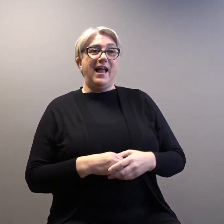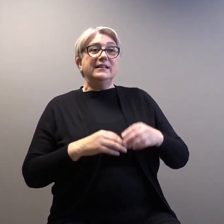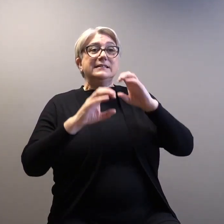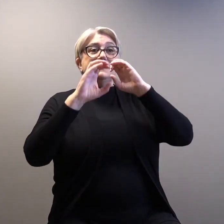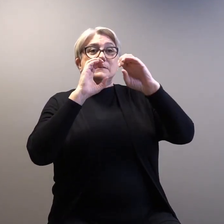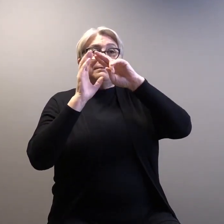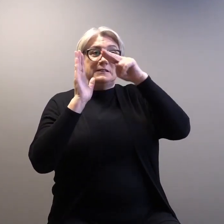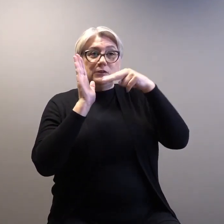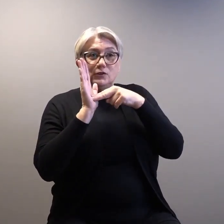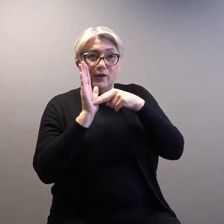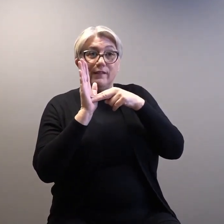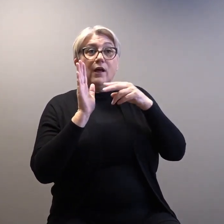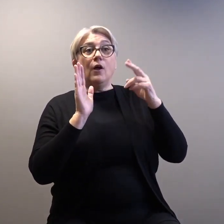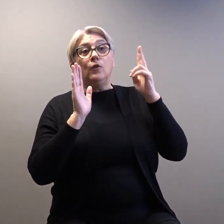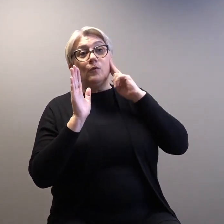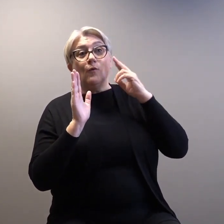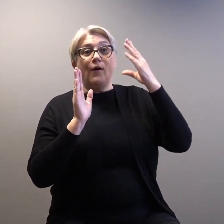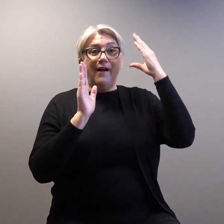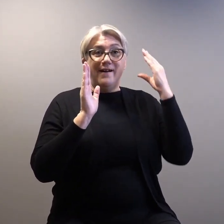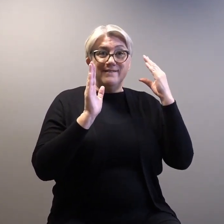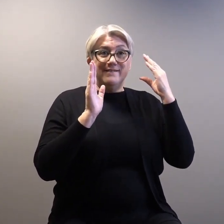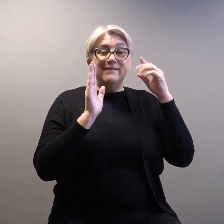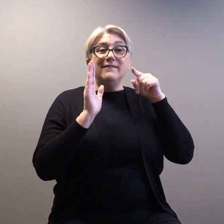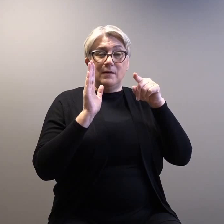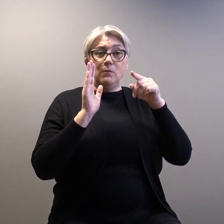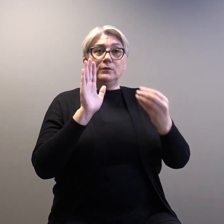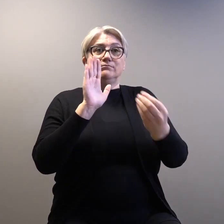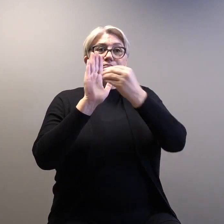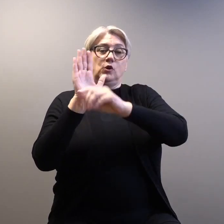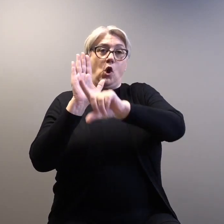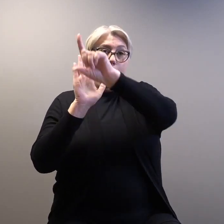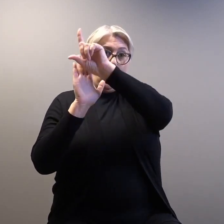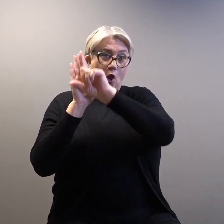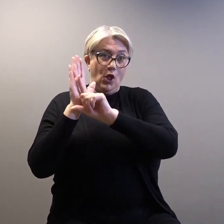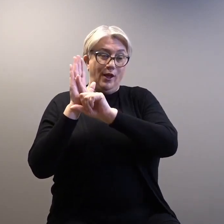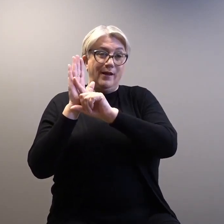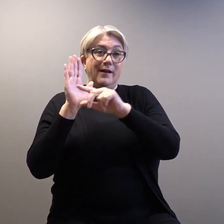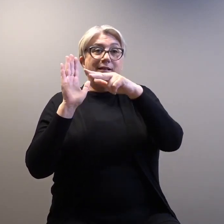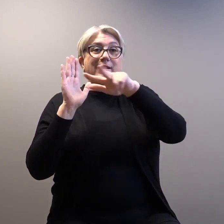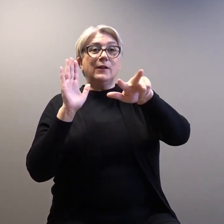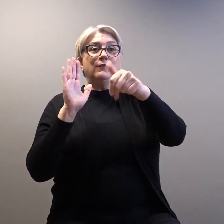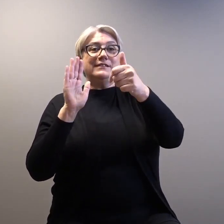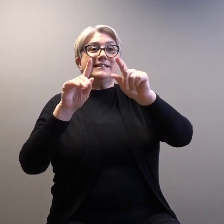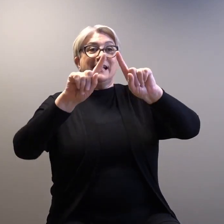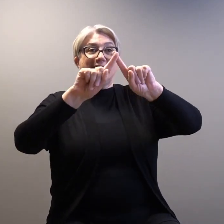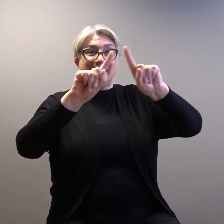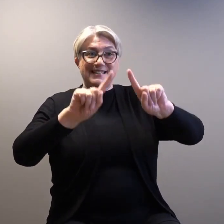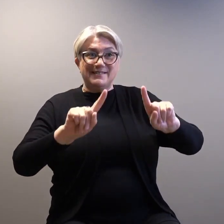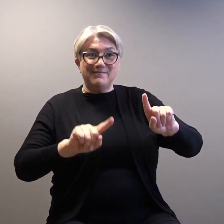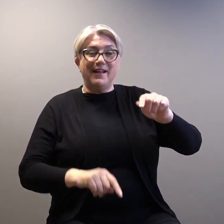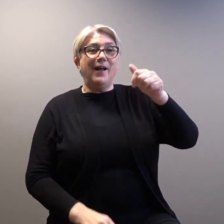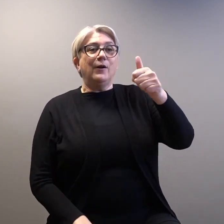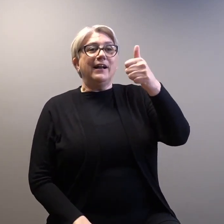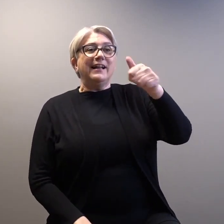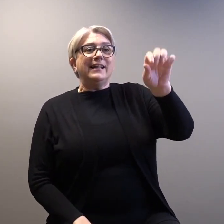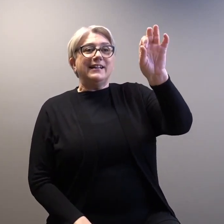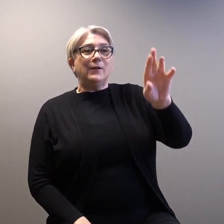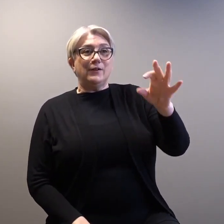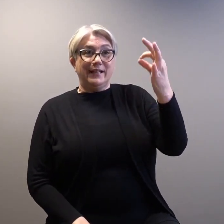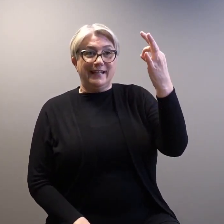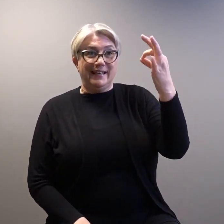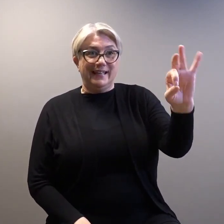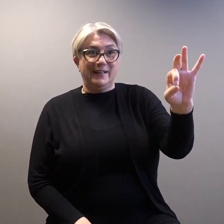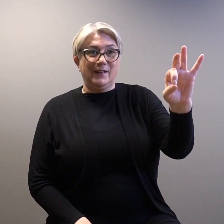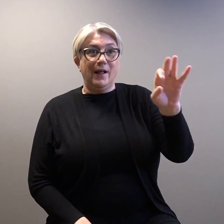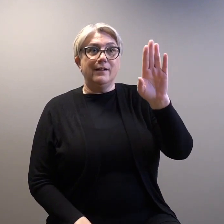Samskiptamiðstöð heyrnarlausra og heyrnar- skertra var sett í lög 31. desember 1990,